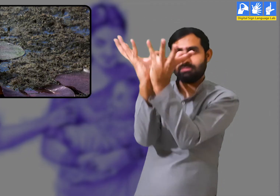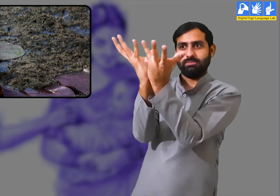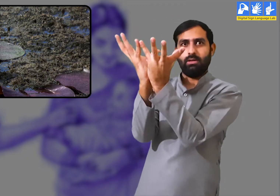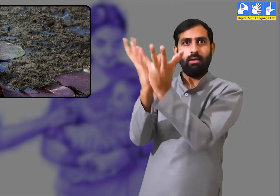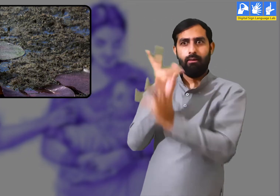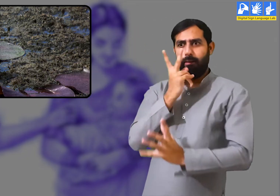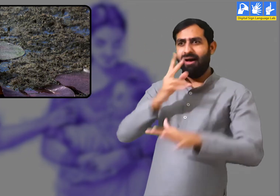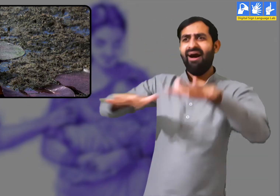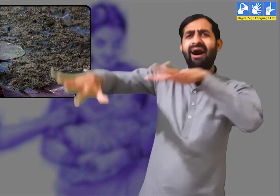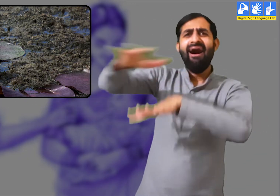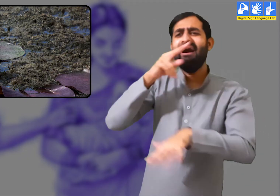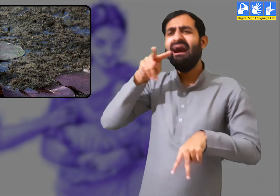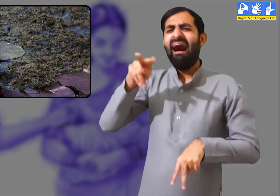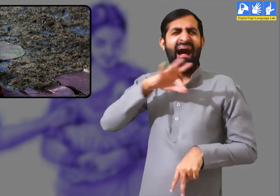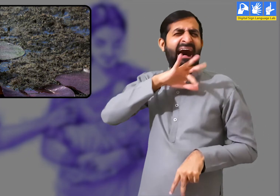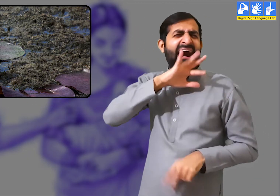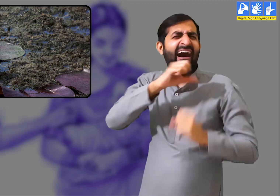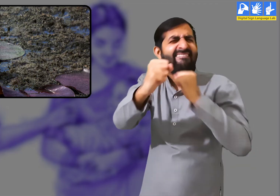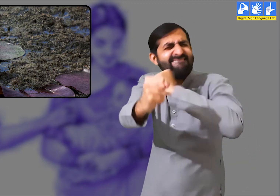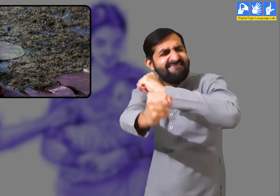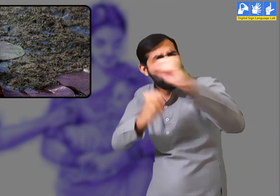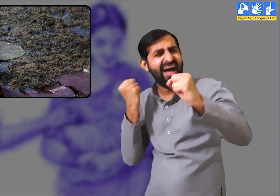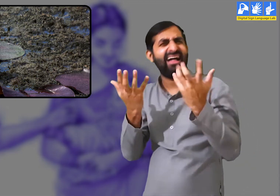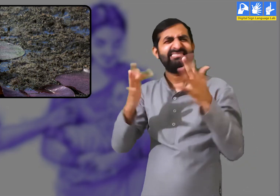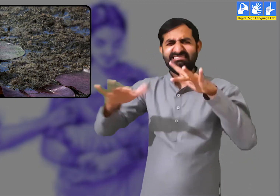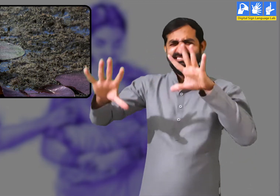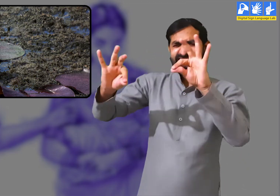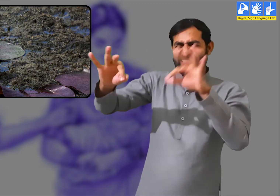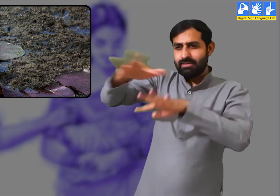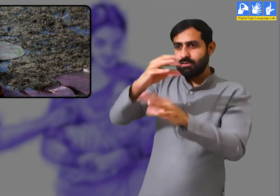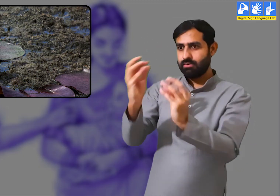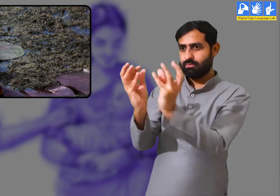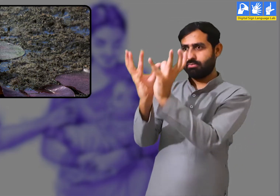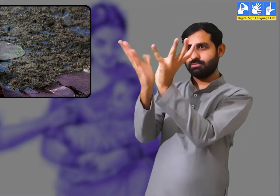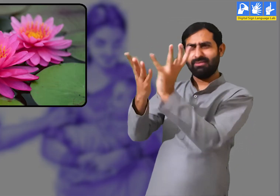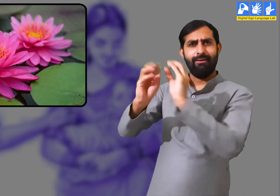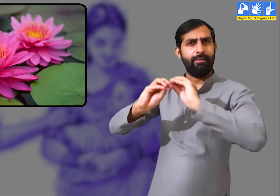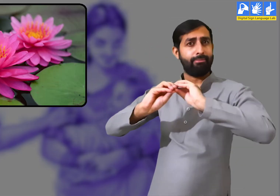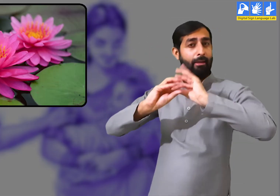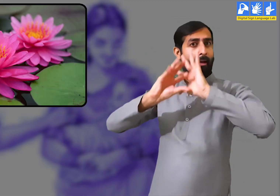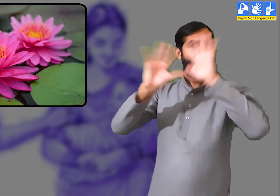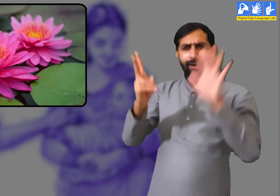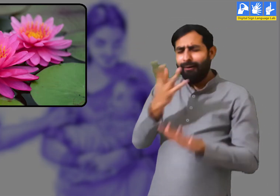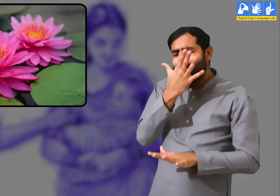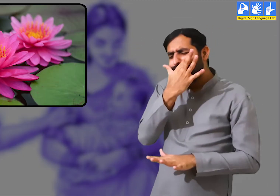जहाँ चारो तरफ कीचड़ और गन्दगी होती हैं I वहाँ पर कमल का फूल खिलता हैं।